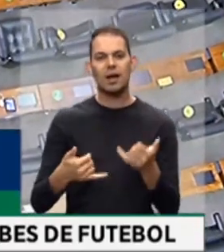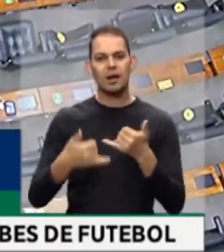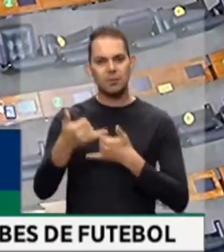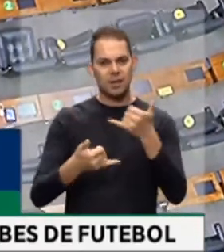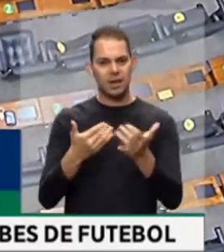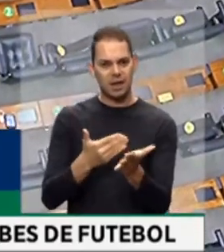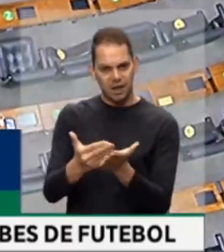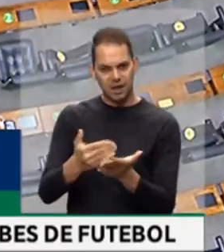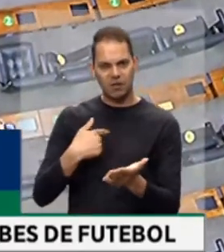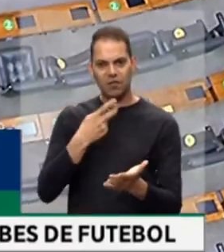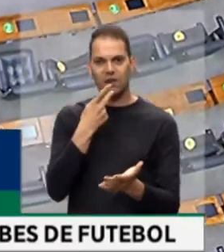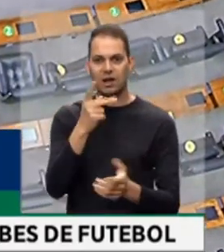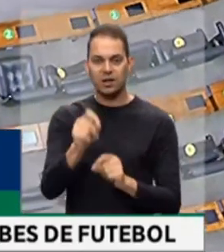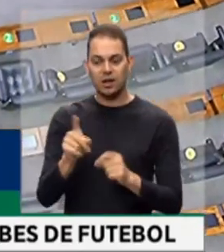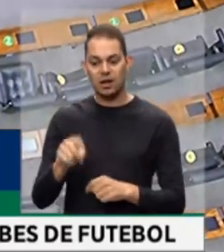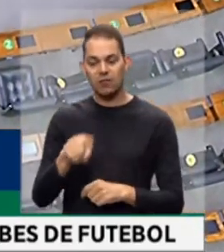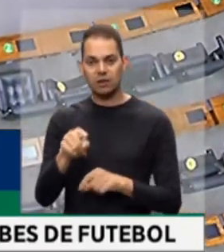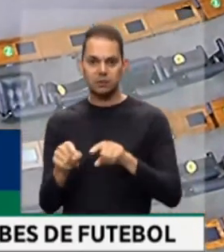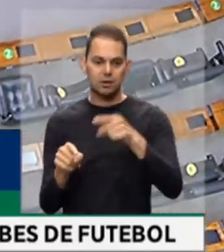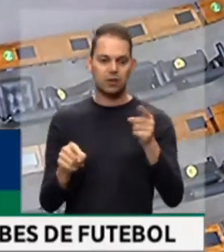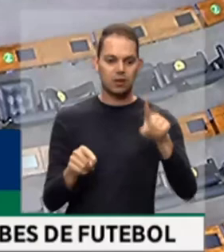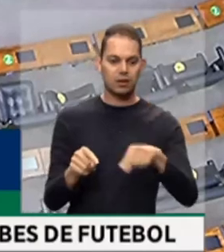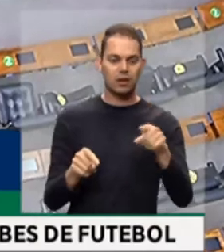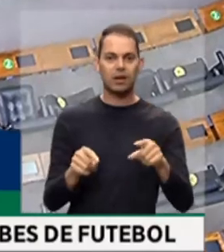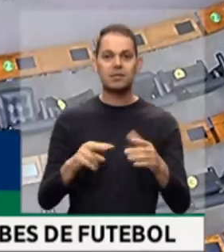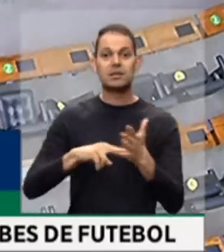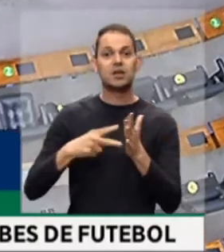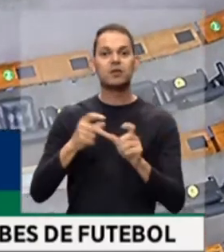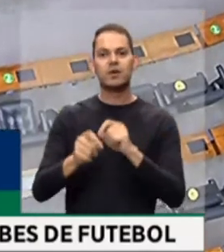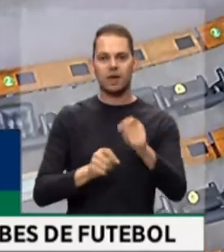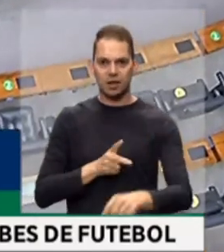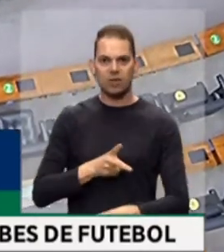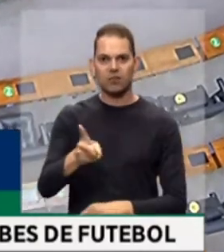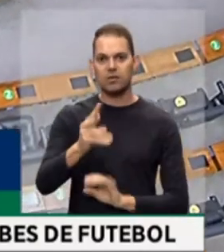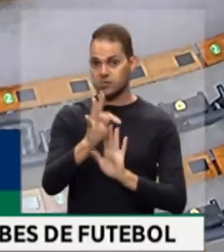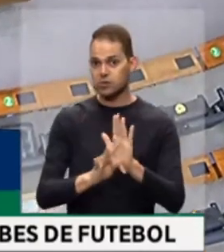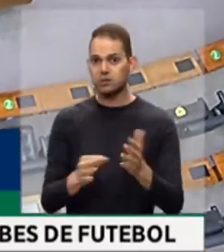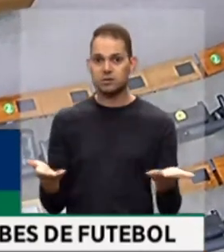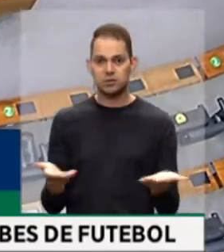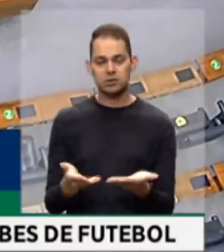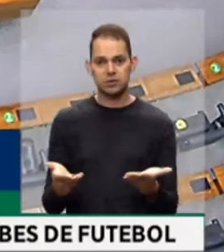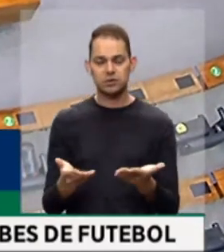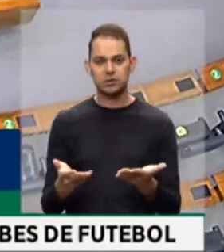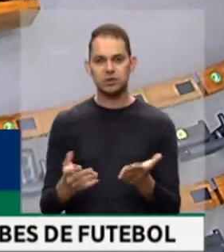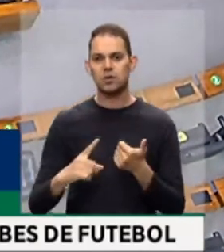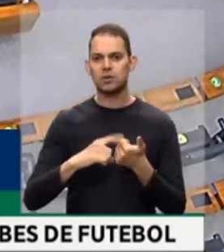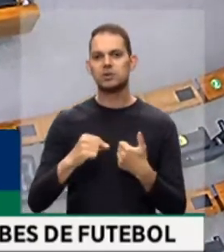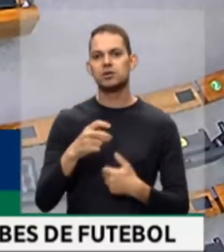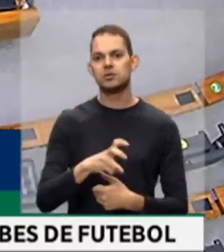MANTÉM LÁ NA LEI OU SE ELA MANTÉM A POSTURA INICIAL DE TIRAR ISSO DA LEI PELÉ. COMO EU BRINQUEI NO COMEÇO, A REVOGAÇÃO DA REVOGAÇÃO